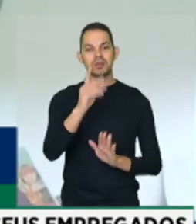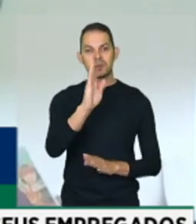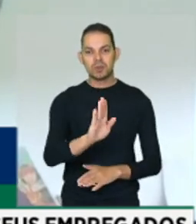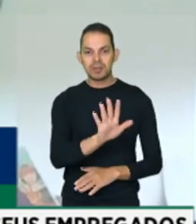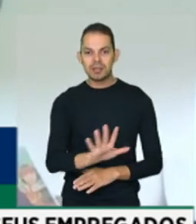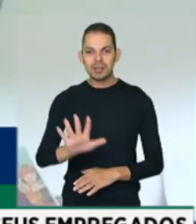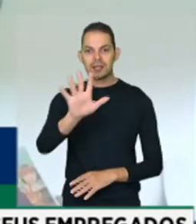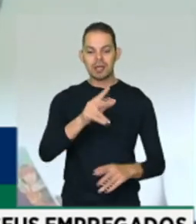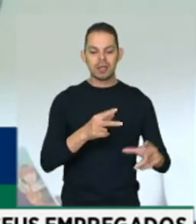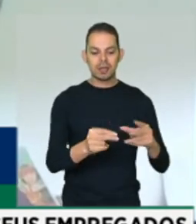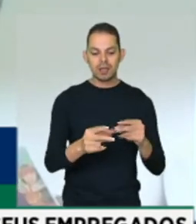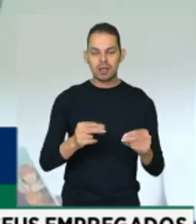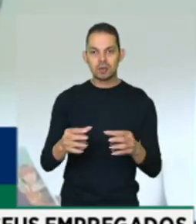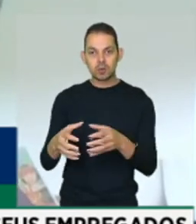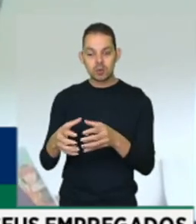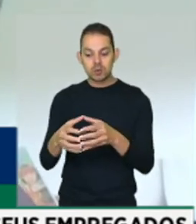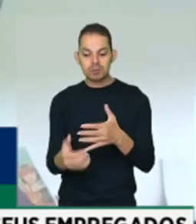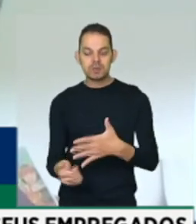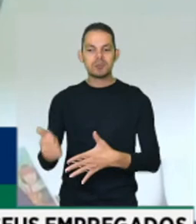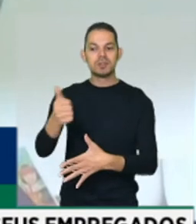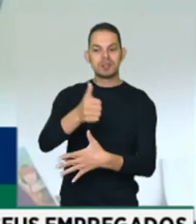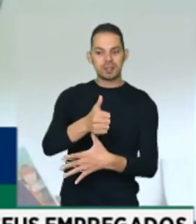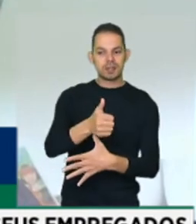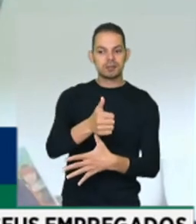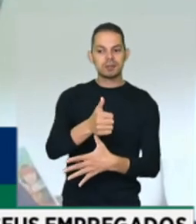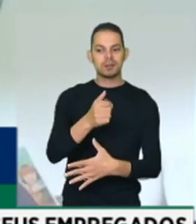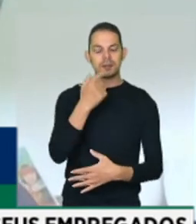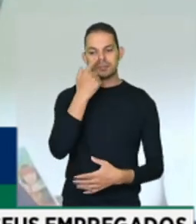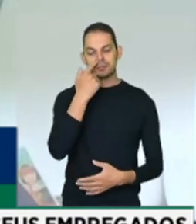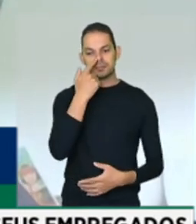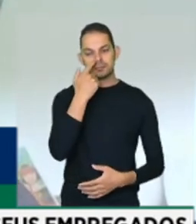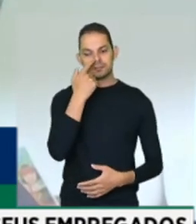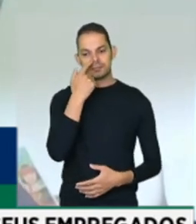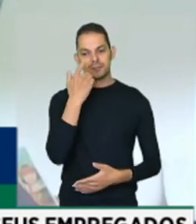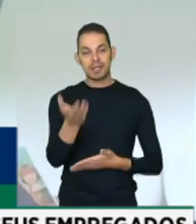PORQUE NÓS ESTAMOS PROTEGENDO O PLANO NACIONAL DE IMUNIZAÇÃO, OS GRUPOS